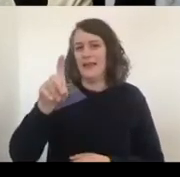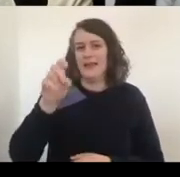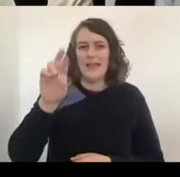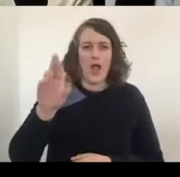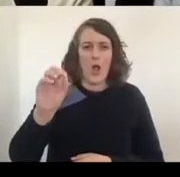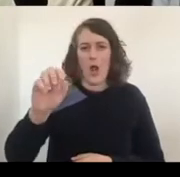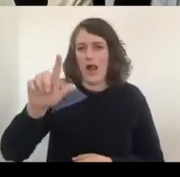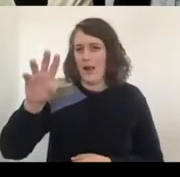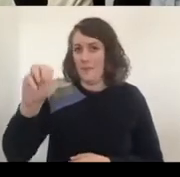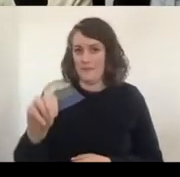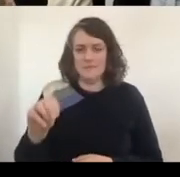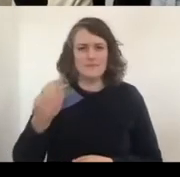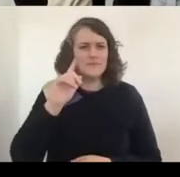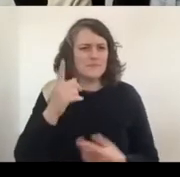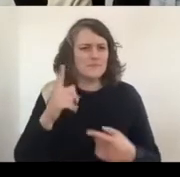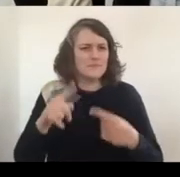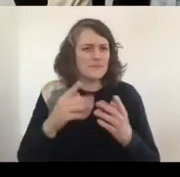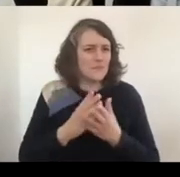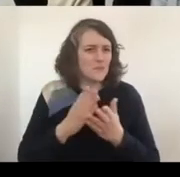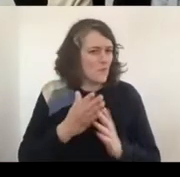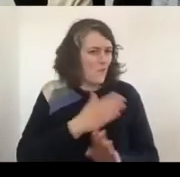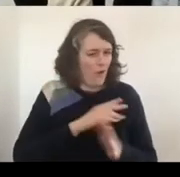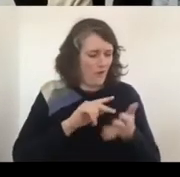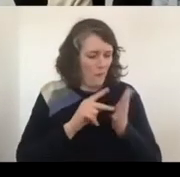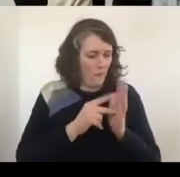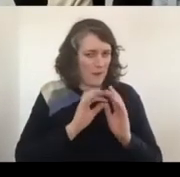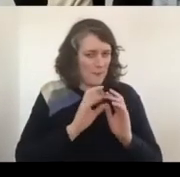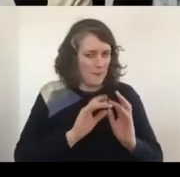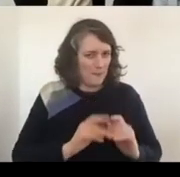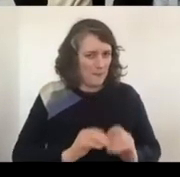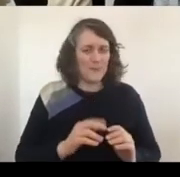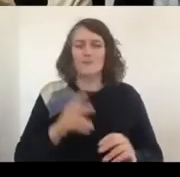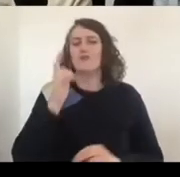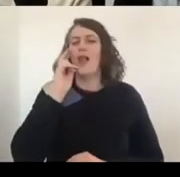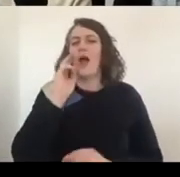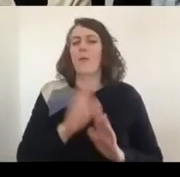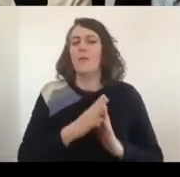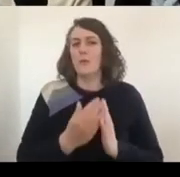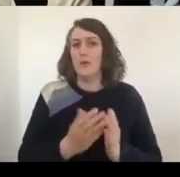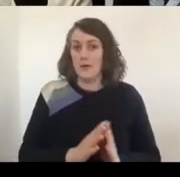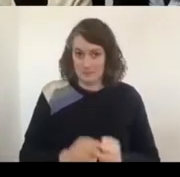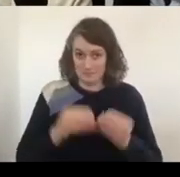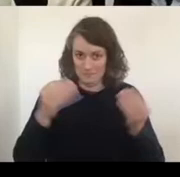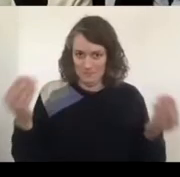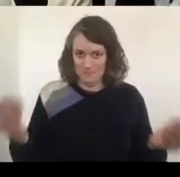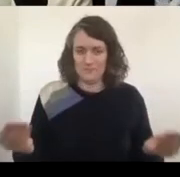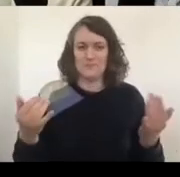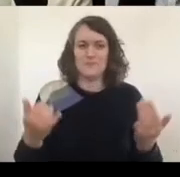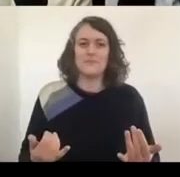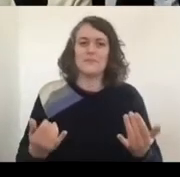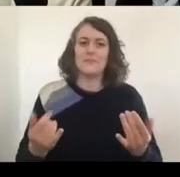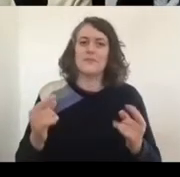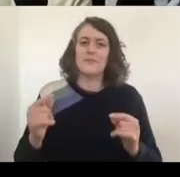wir was vorbereitet aus unserem schlauen Buch. Ich habe jetzt mal so ein bisschen recherchiert